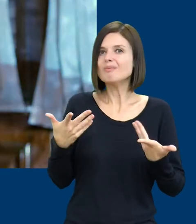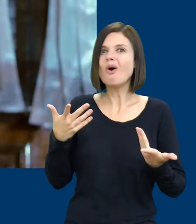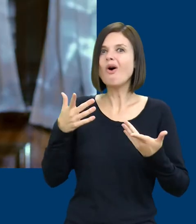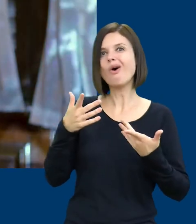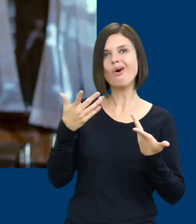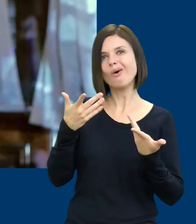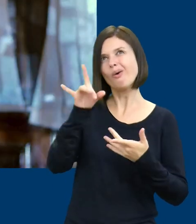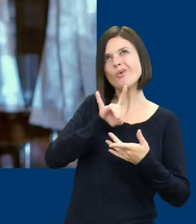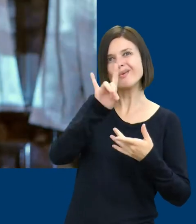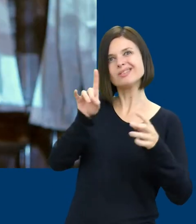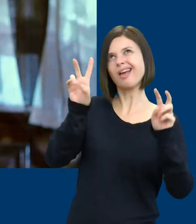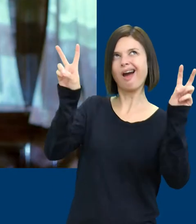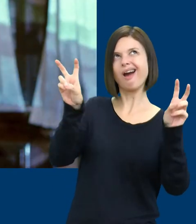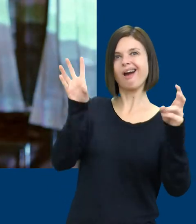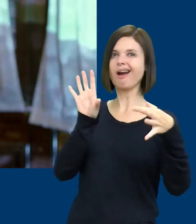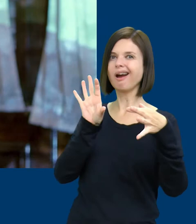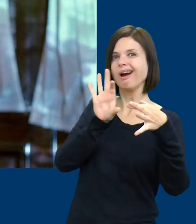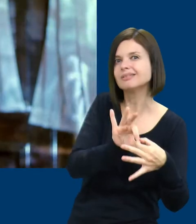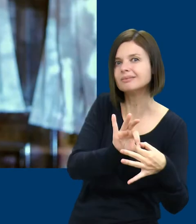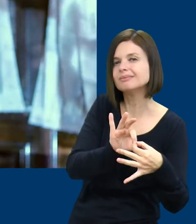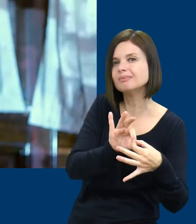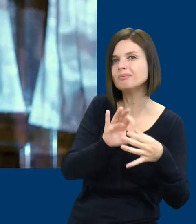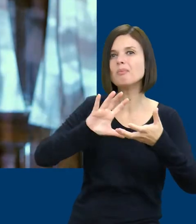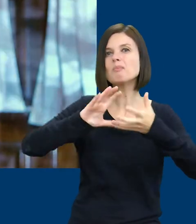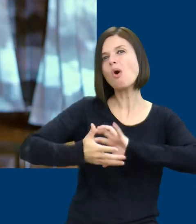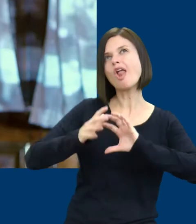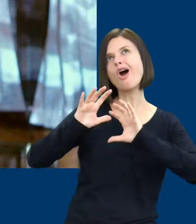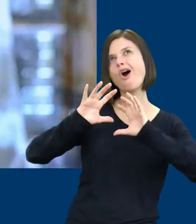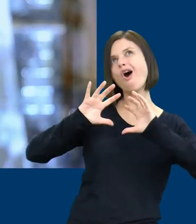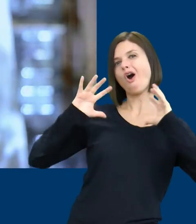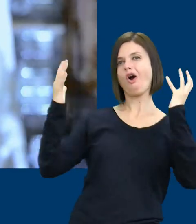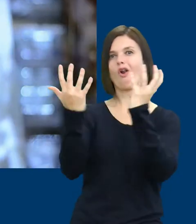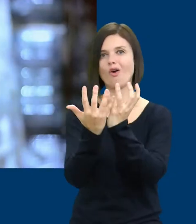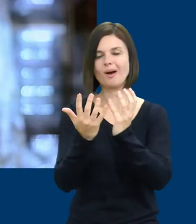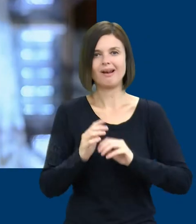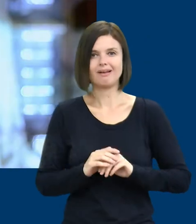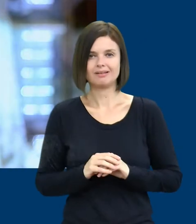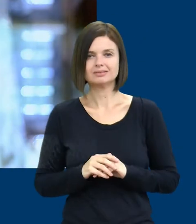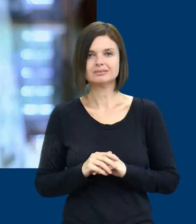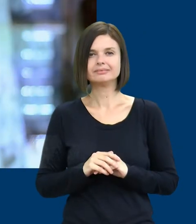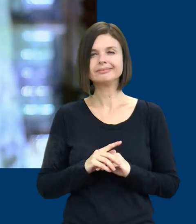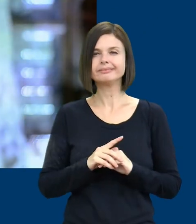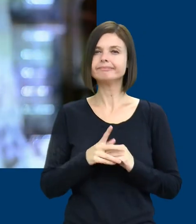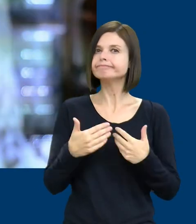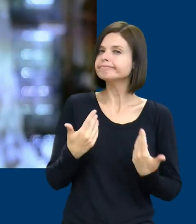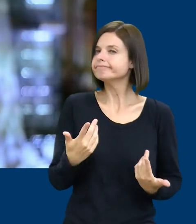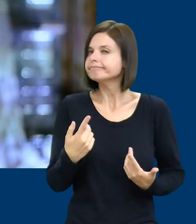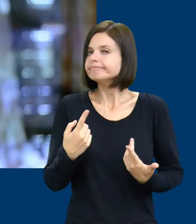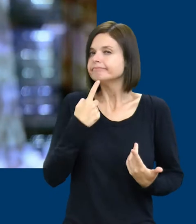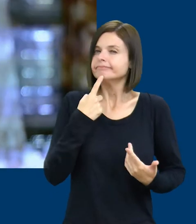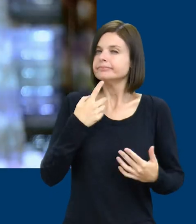comillas a la universidad en un modelo global. No se si esto es lo adecuado o se tiene que